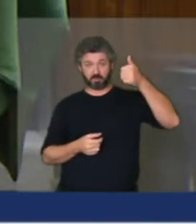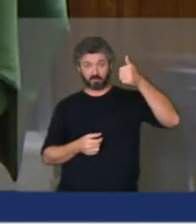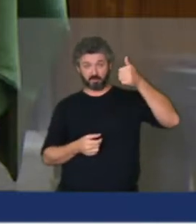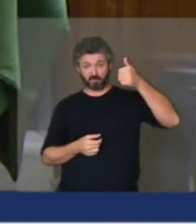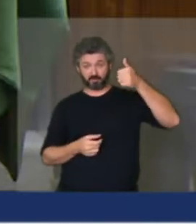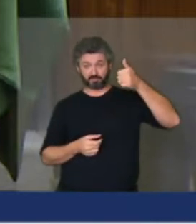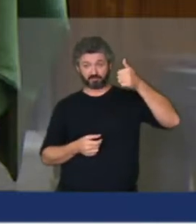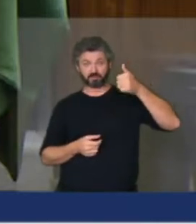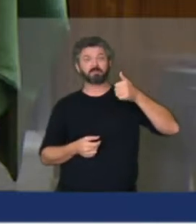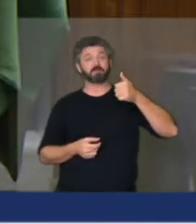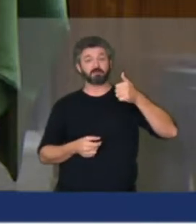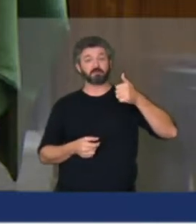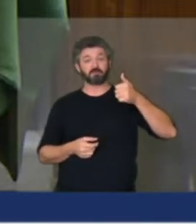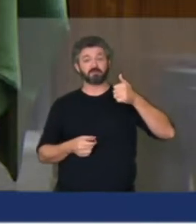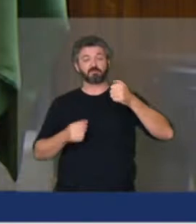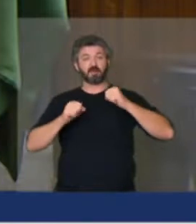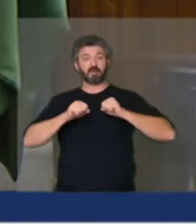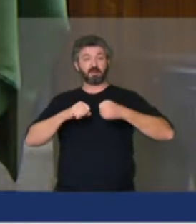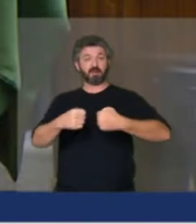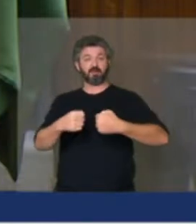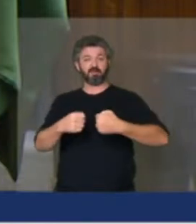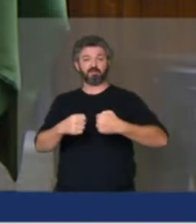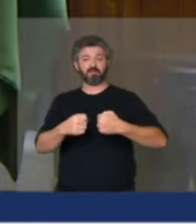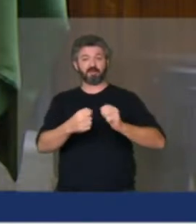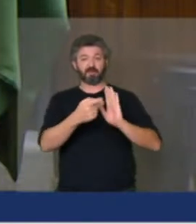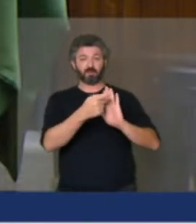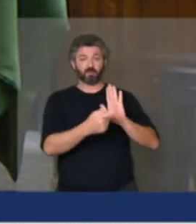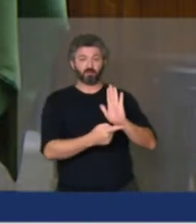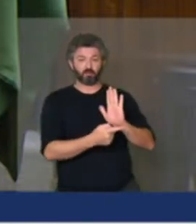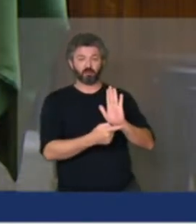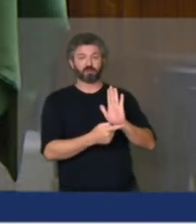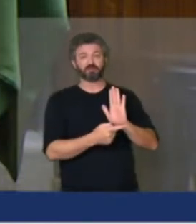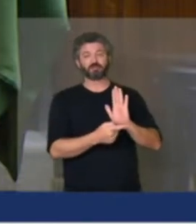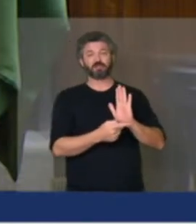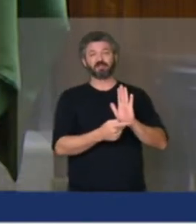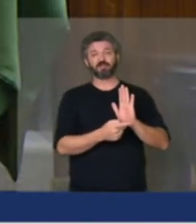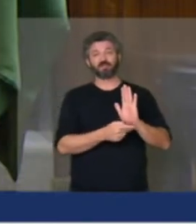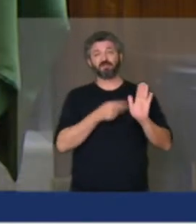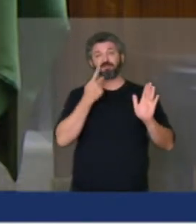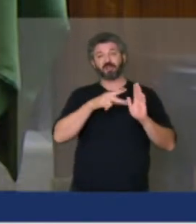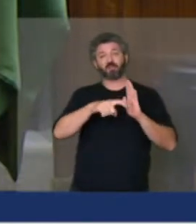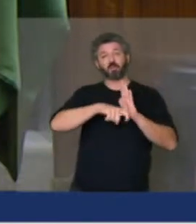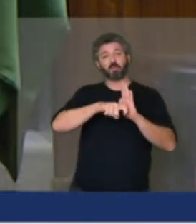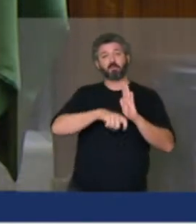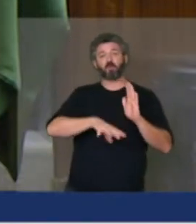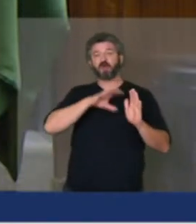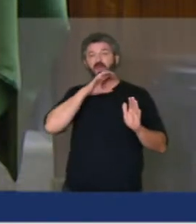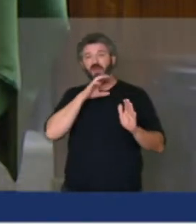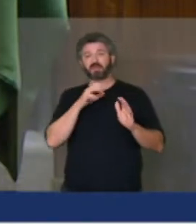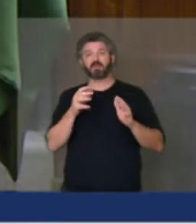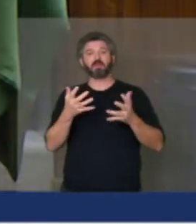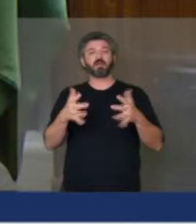DE RENDA PARA NÃO TAXAR RENDIMENTOS NO EXTERIOR. QUER DIZER ELE QUER GANHAR DINHEIRO MAS AQUILO QUE... NÃO QUER